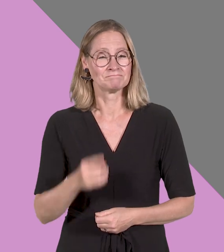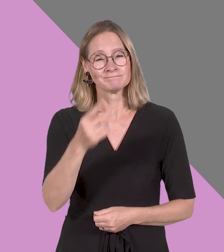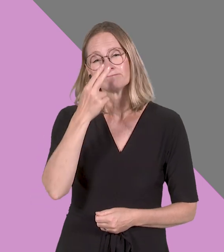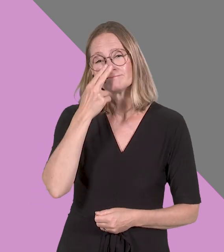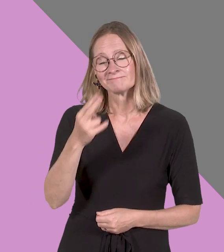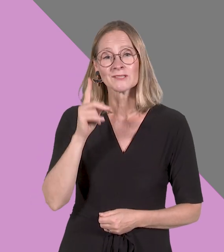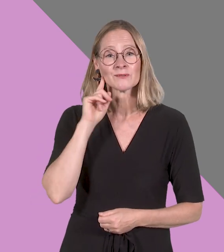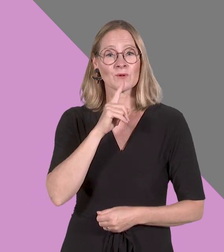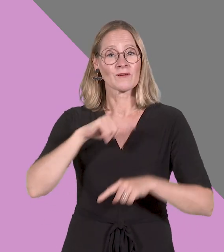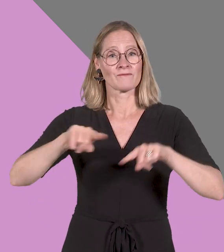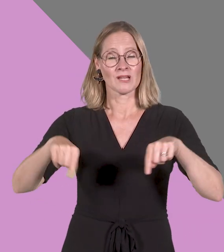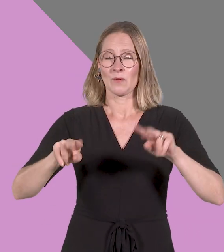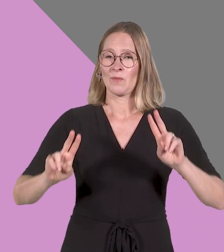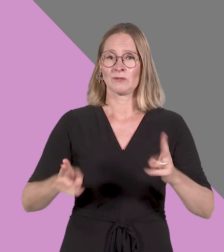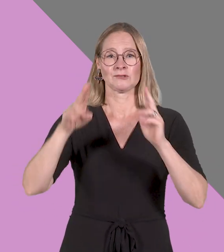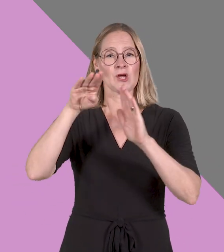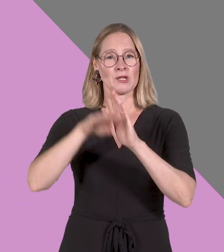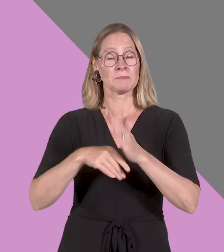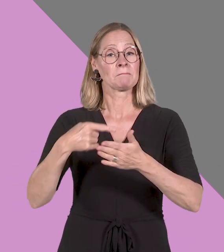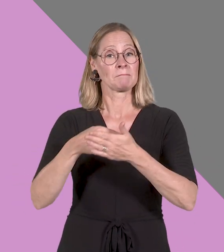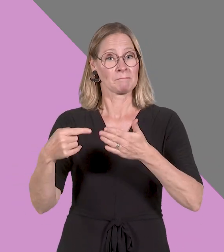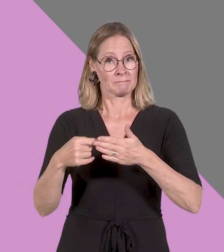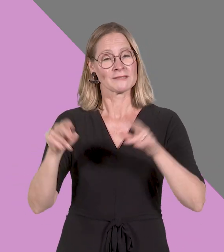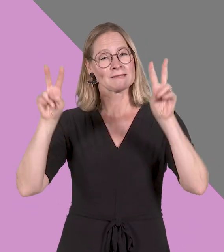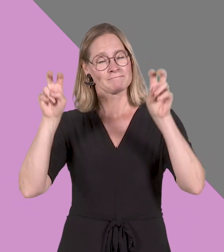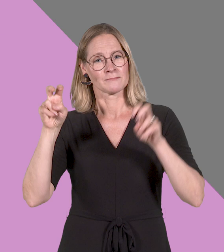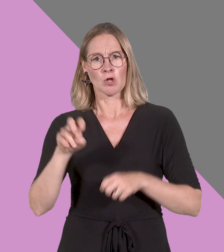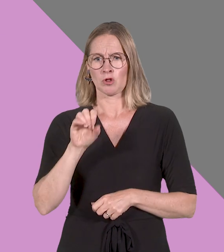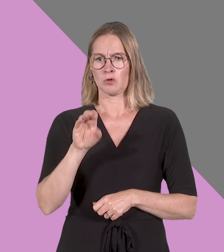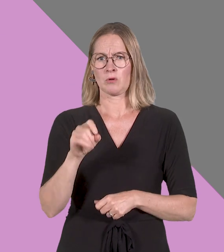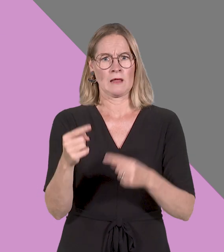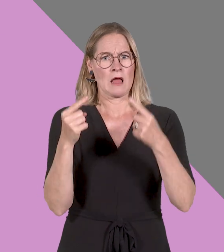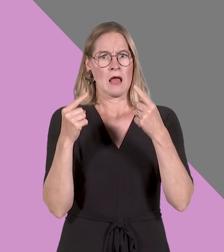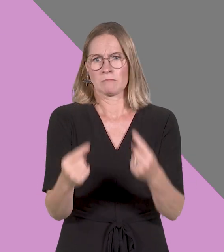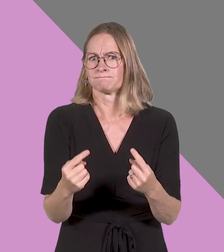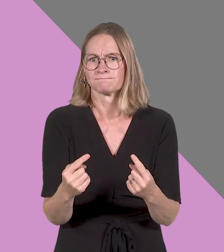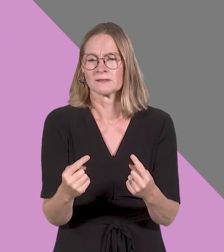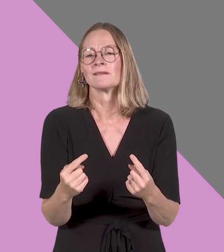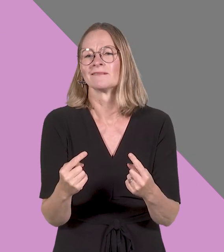Katso Kuurojen Videon uusi ohjelma “Turku AP! -